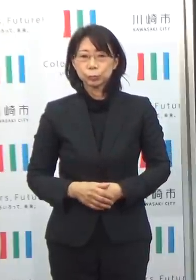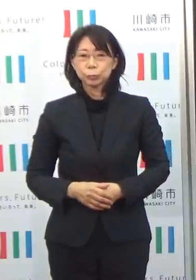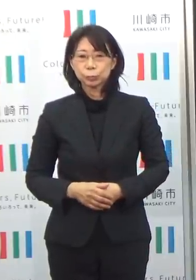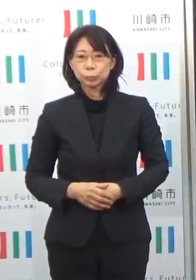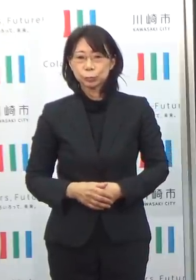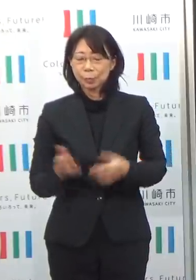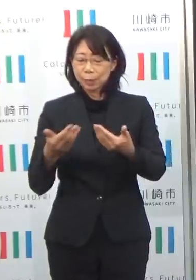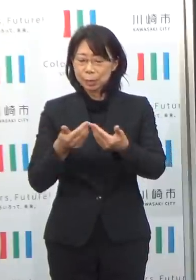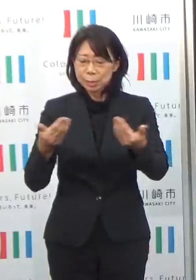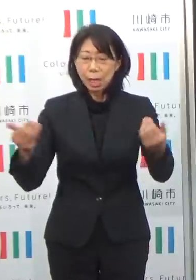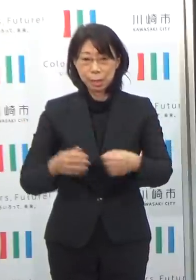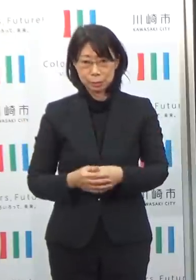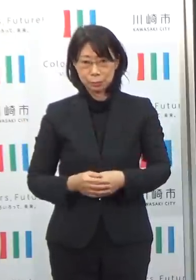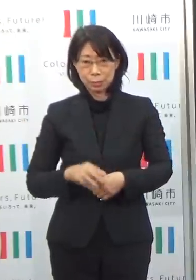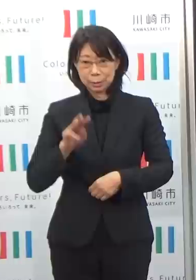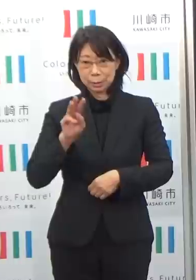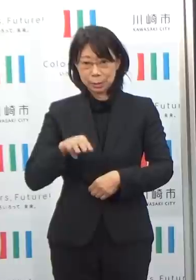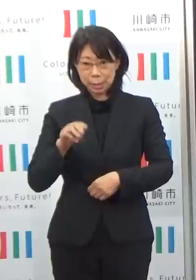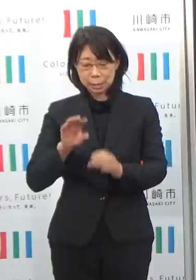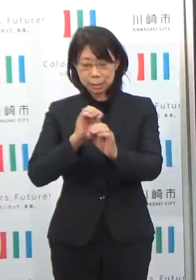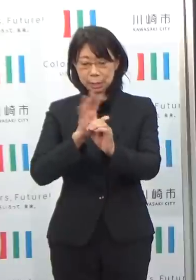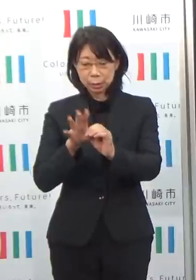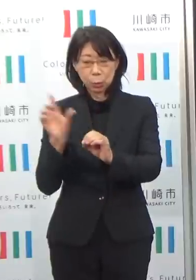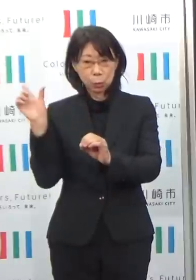久しぶりのこのかわさきコロナ 情報でありますけれども